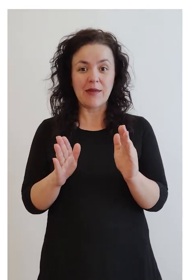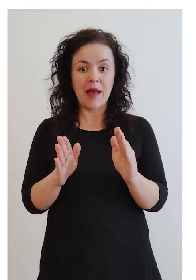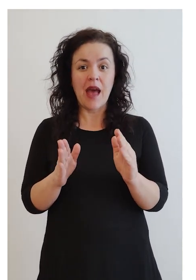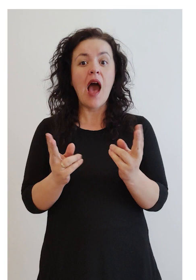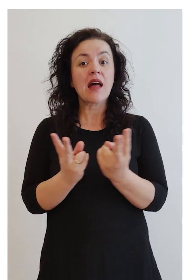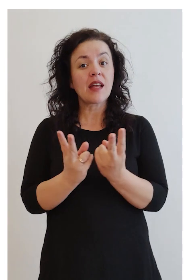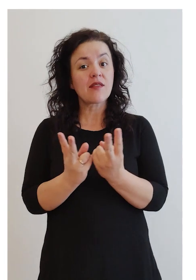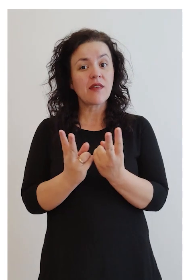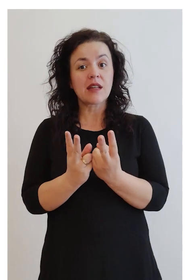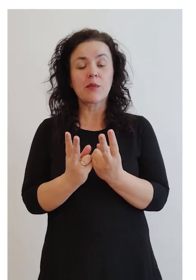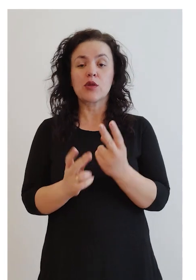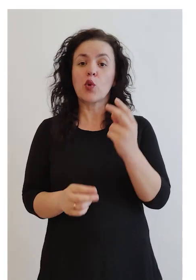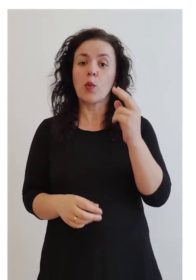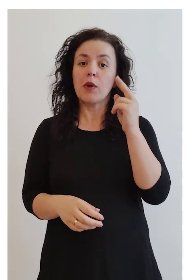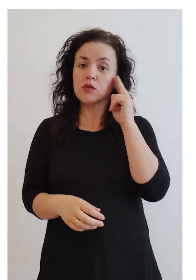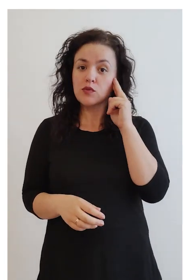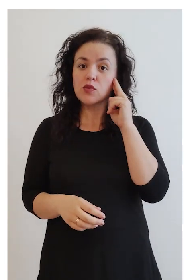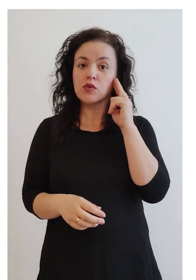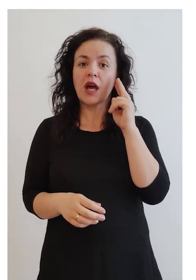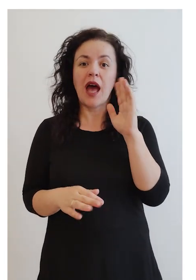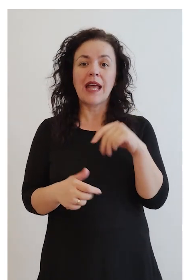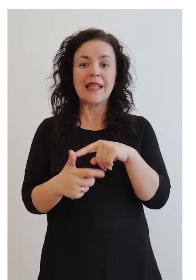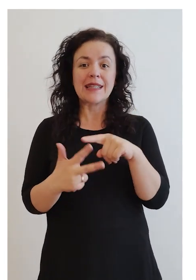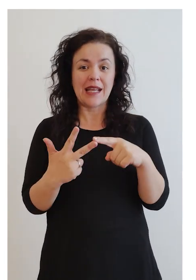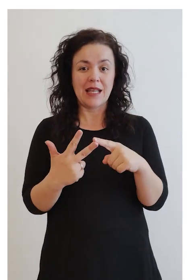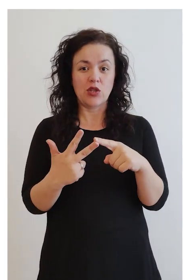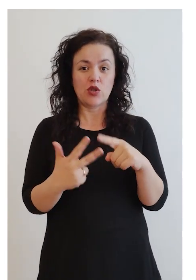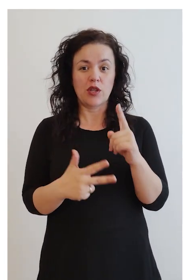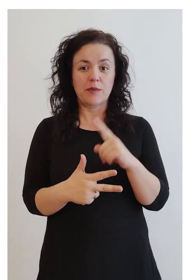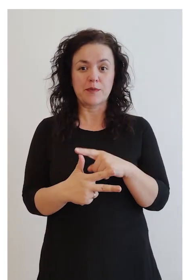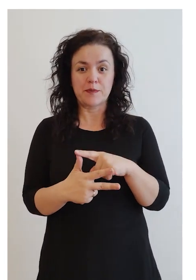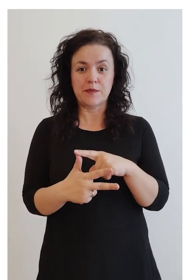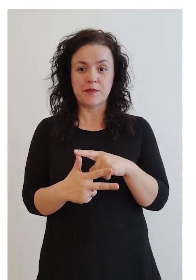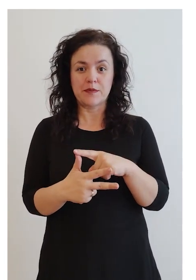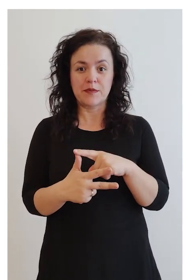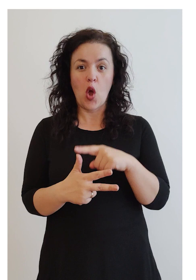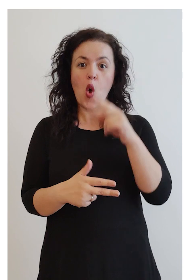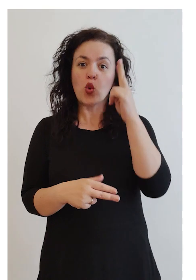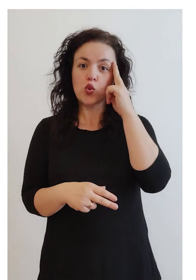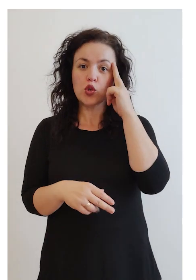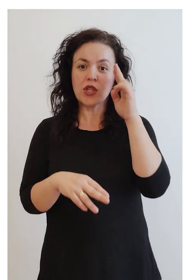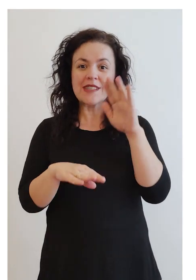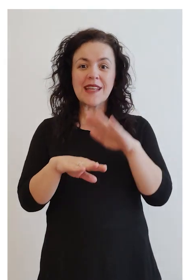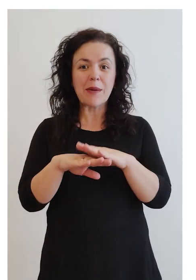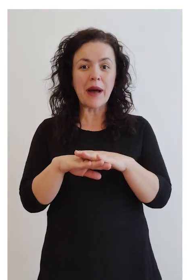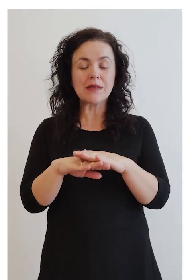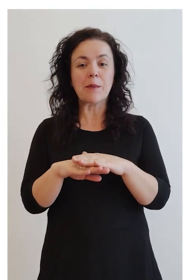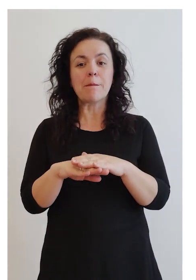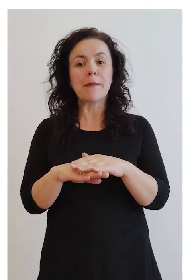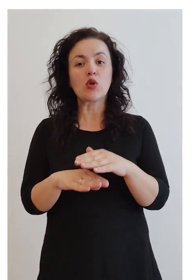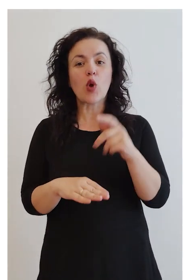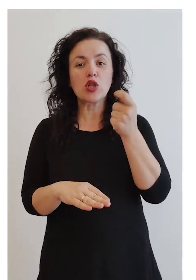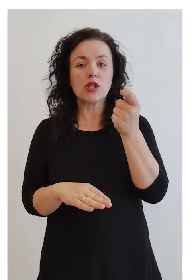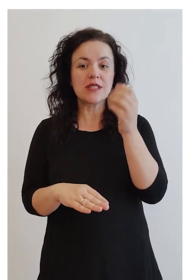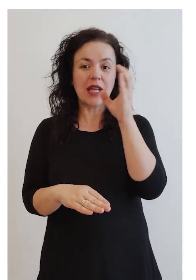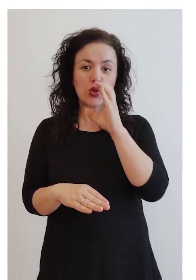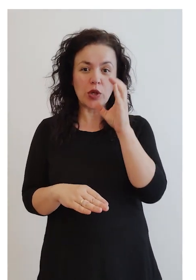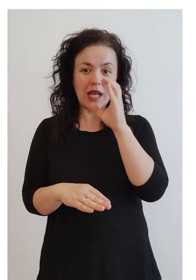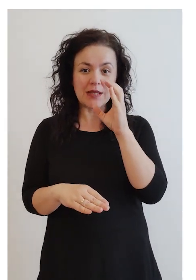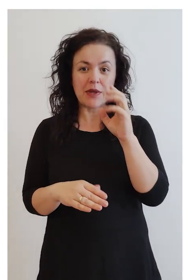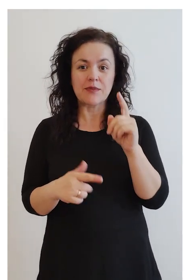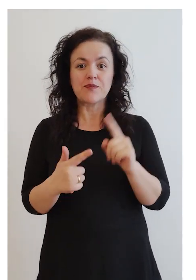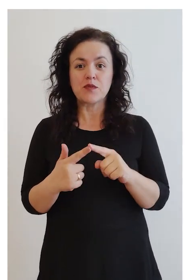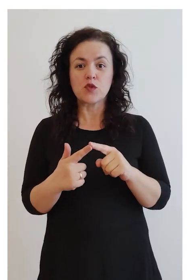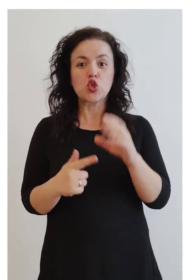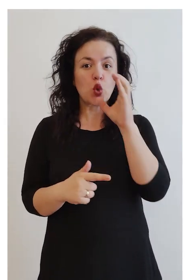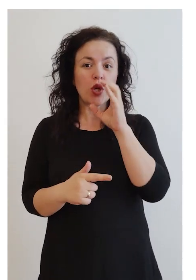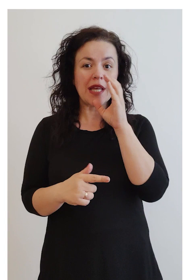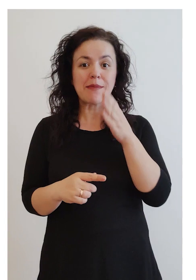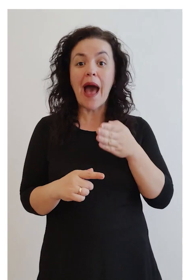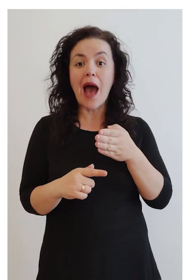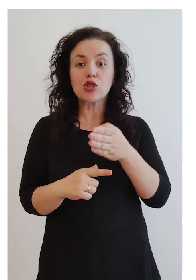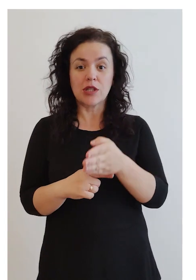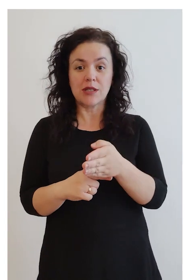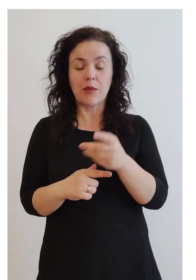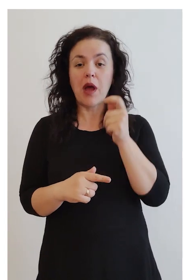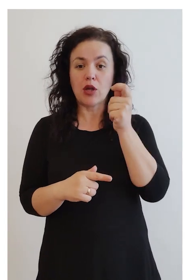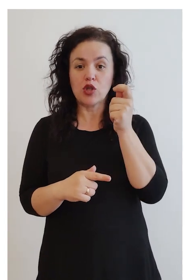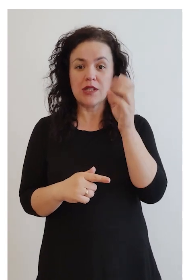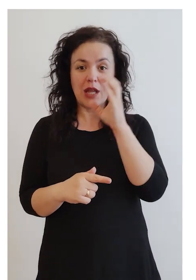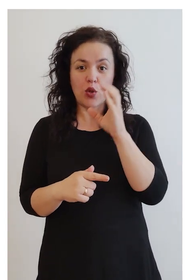Cunoștințe de bază pentru agenții de turism, turism accesibil pentru agenții de turism, sarcinile și abilitățile de bază ale agenților de turism.